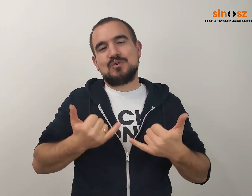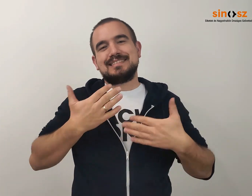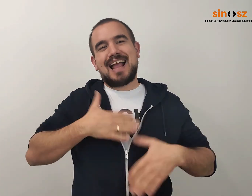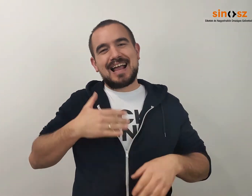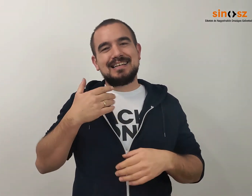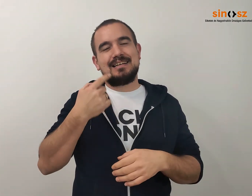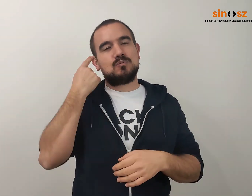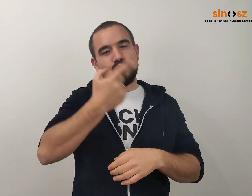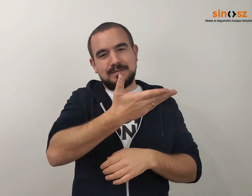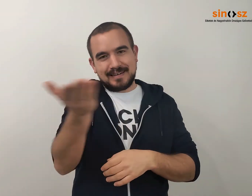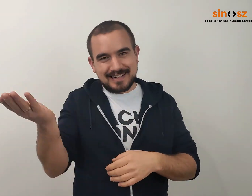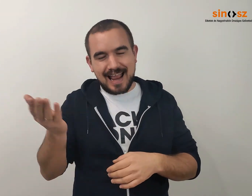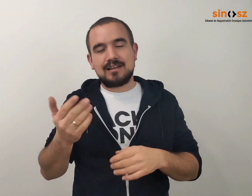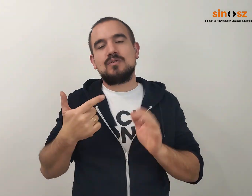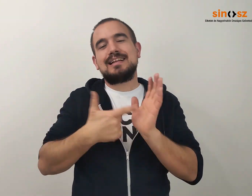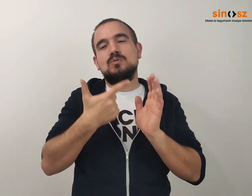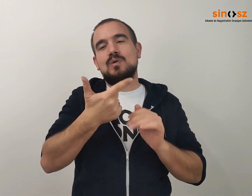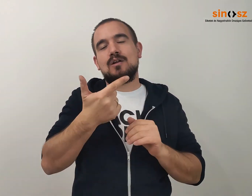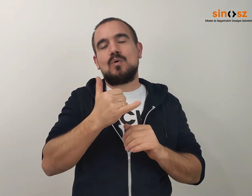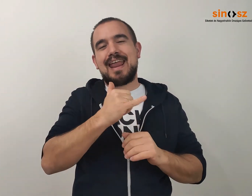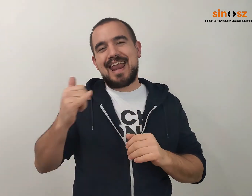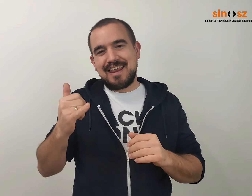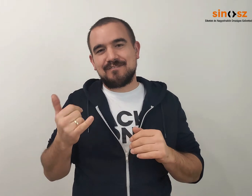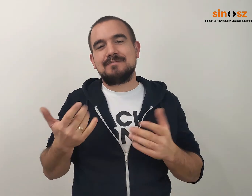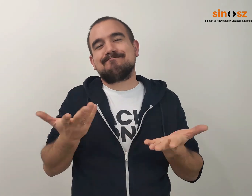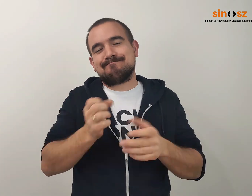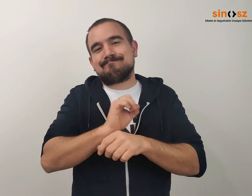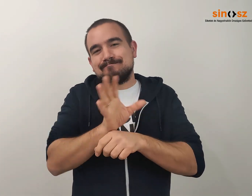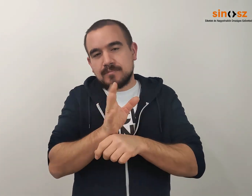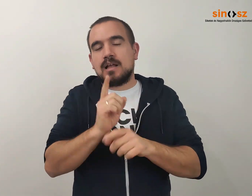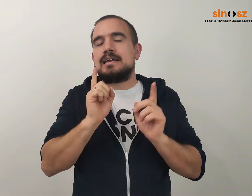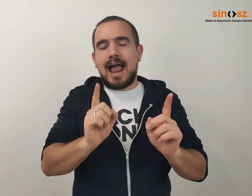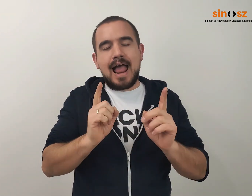Tudjátok hogy 2022-es évi jelenleg járványveszély helyzet van